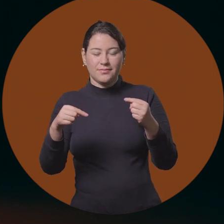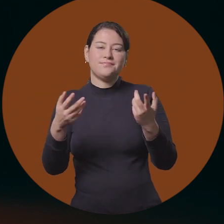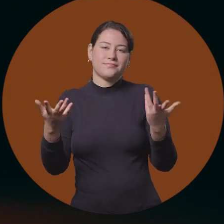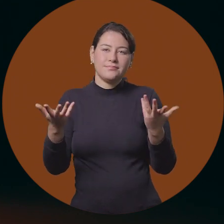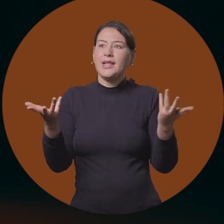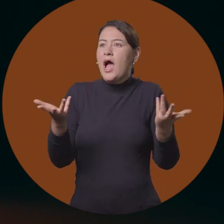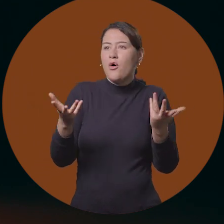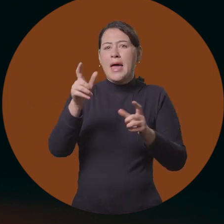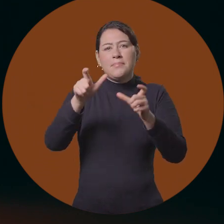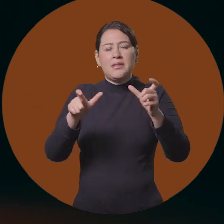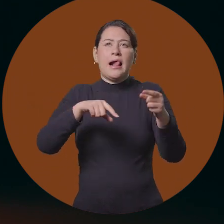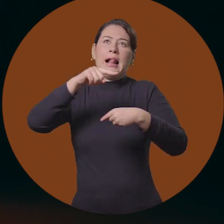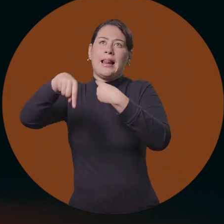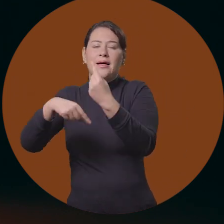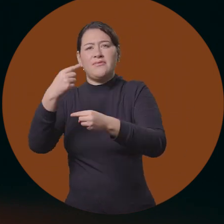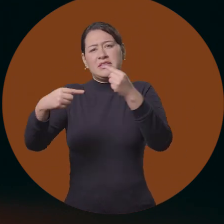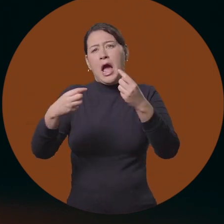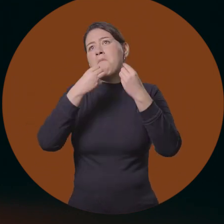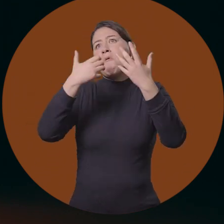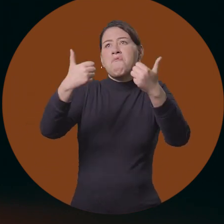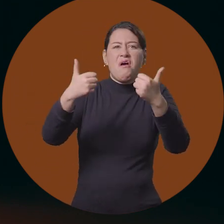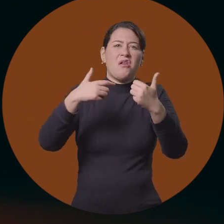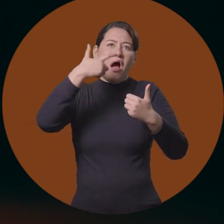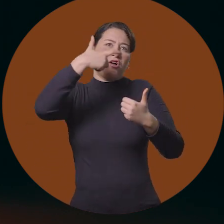Ahora todo el mundo habla de diversidad, es muy bueno, y todos quedamos bien si hablamos de diversidad.